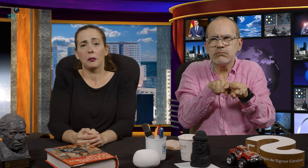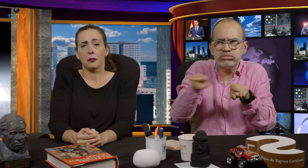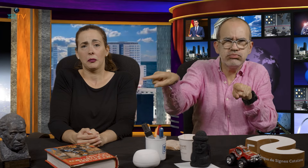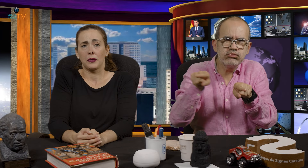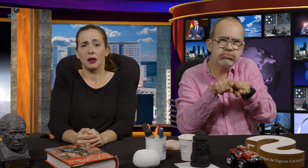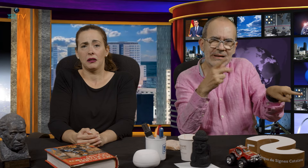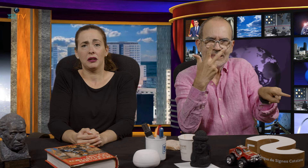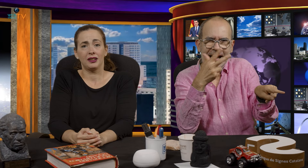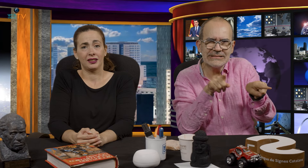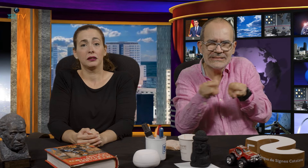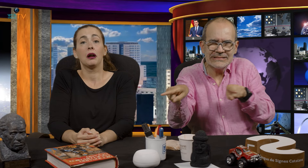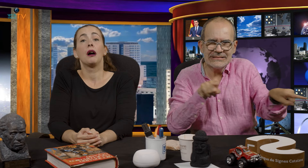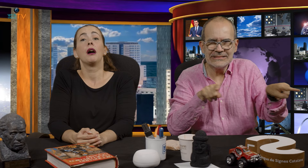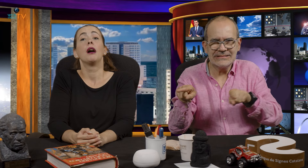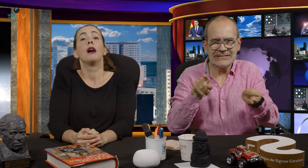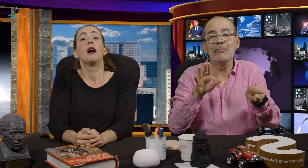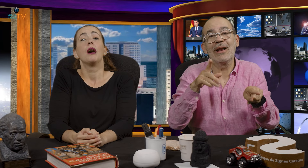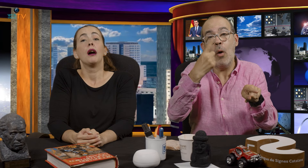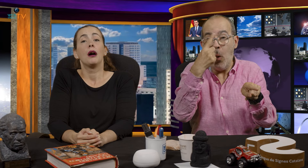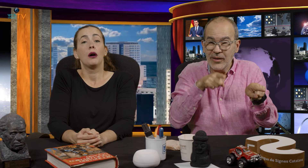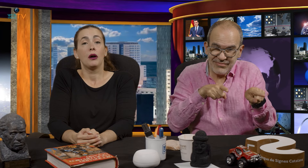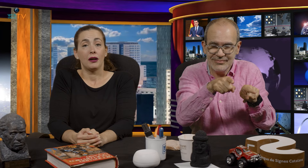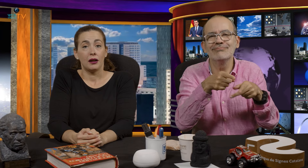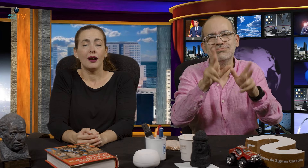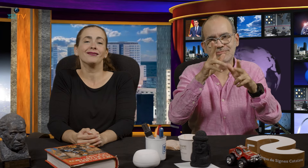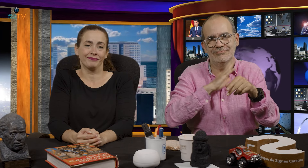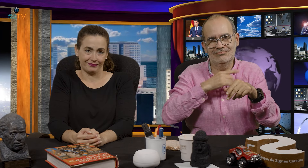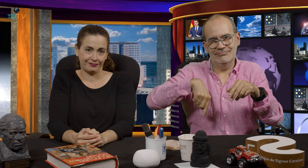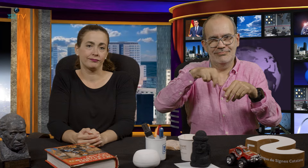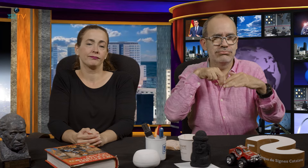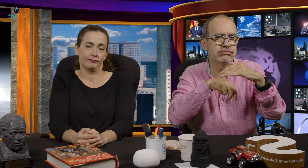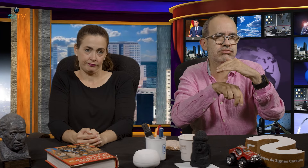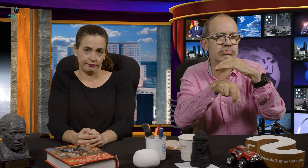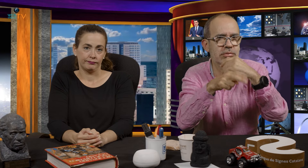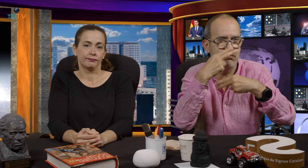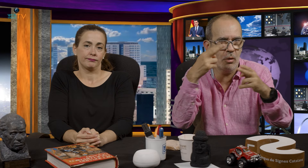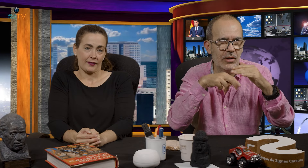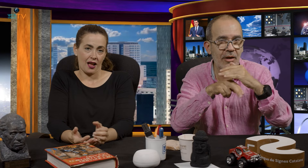Había tres túneles, pero solo uno estaba habilitado al público para visitar,